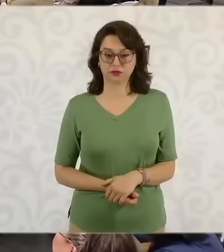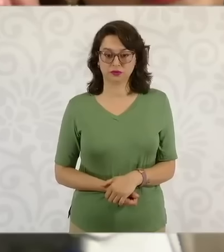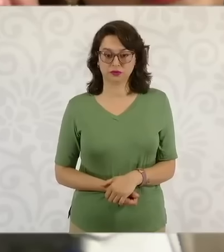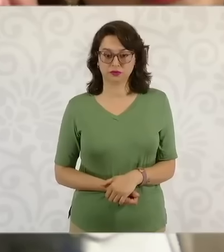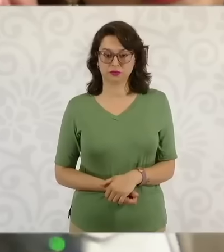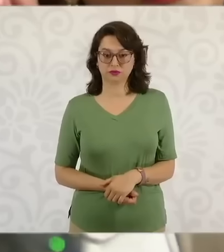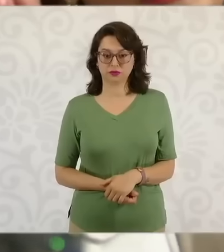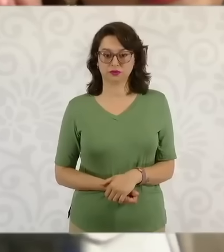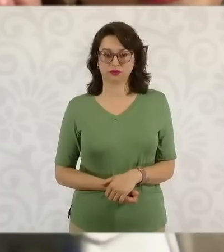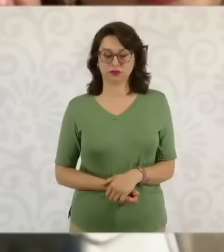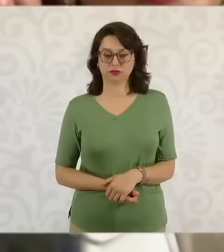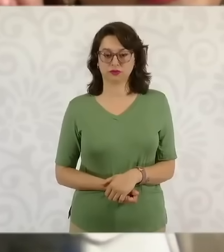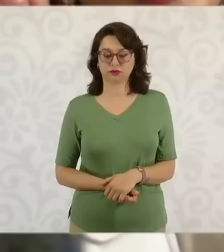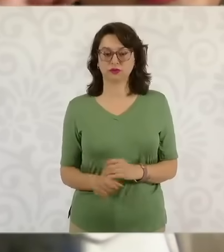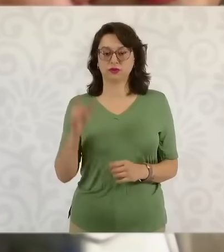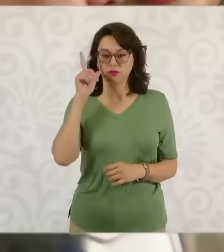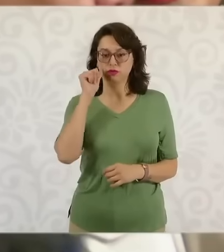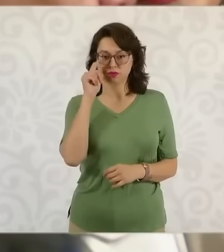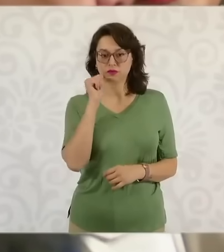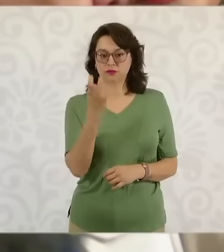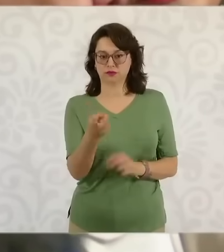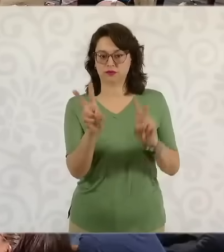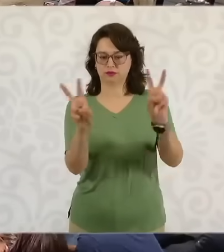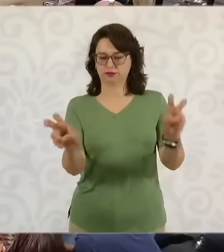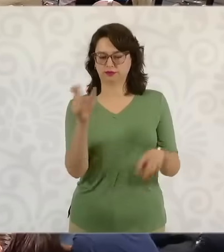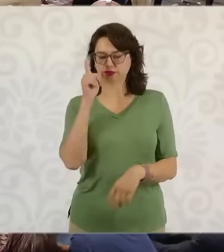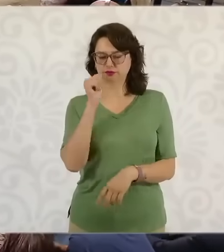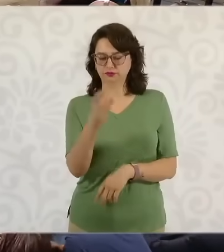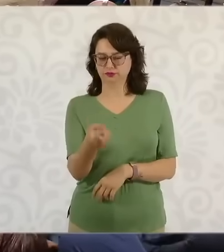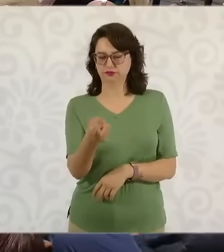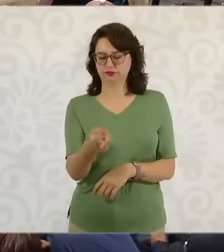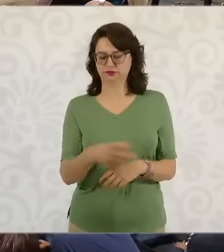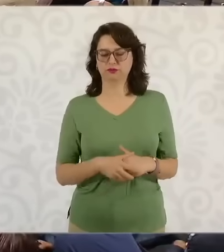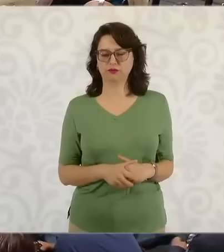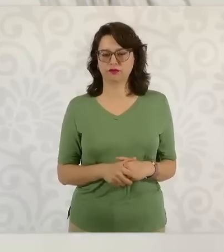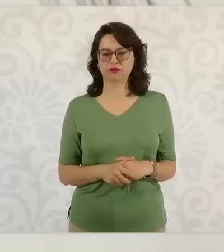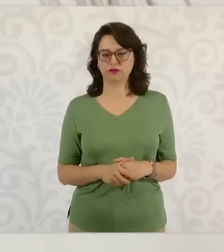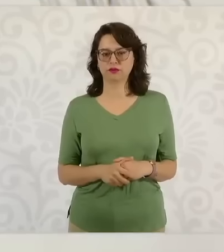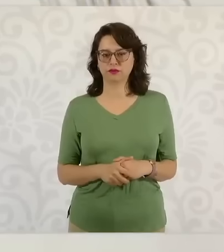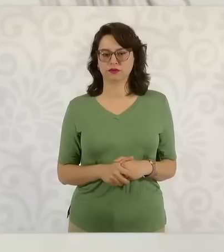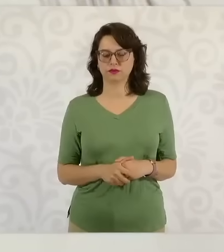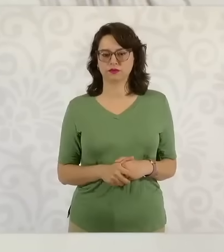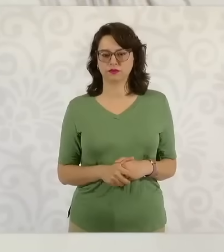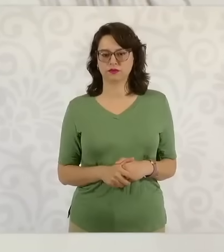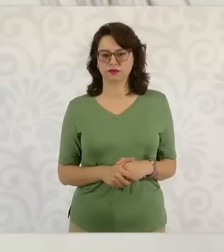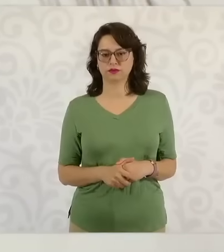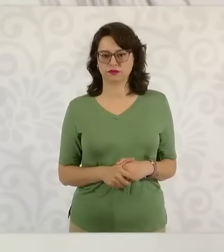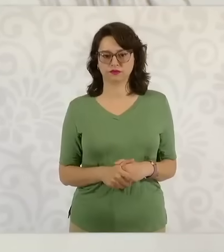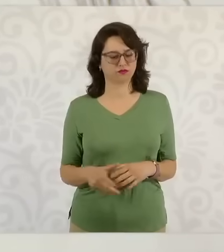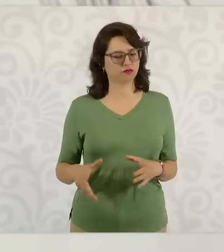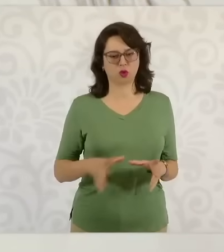zona si quieren hablamos mañana de eso ¿eh eh se puede explicar todo el lo que ocurrió